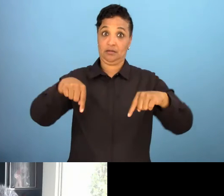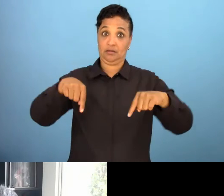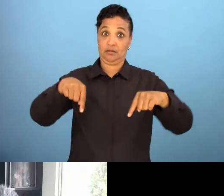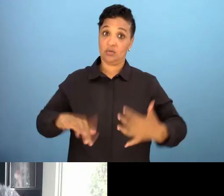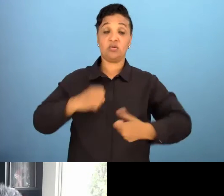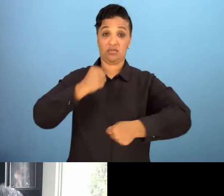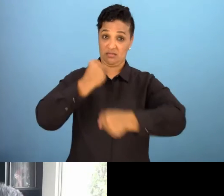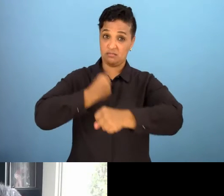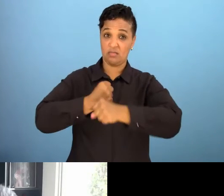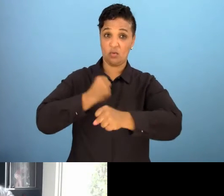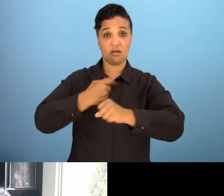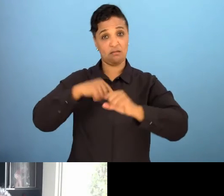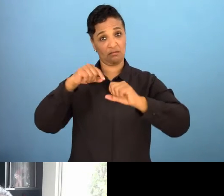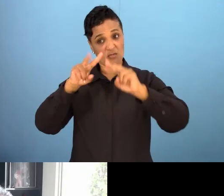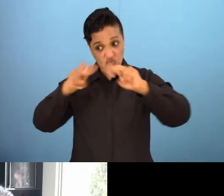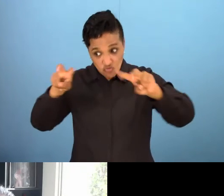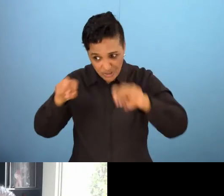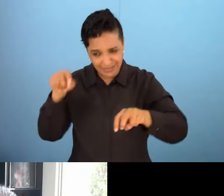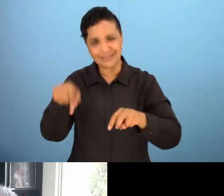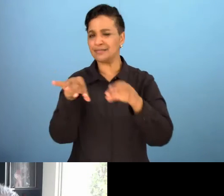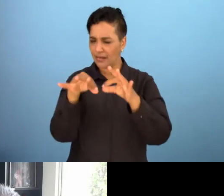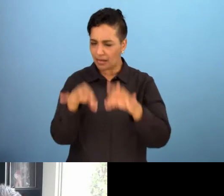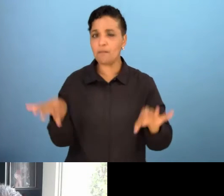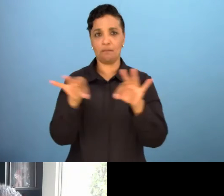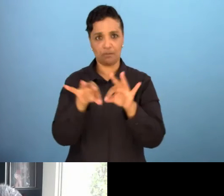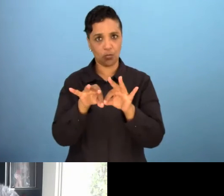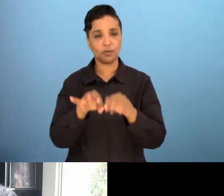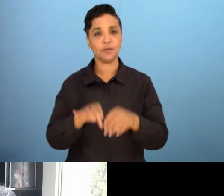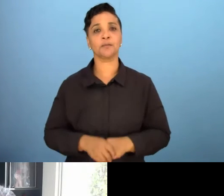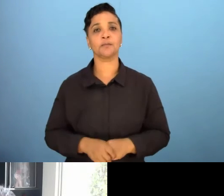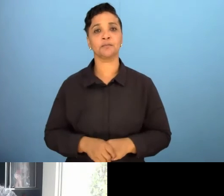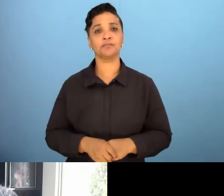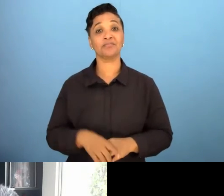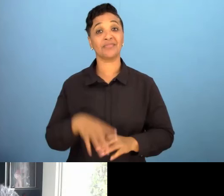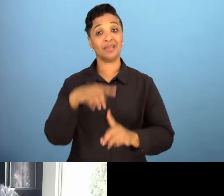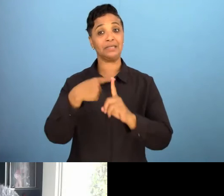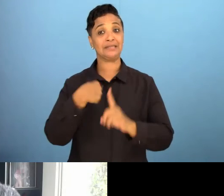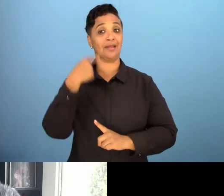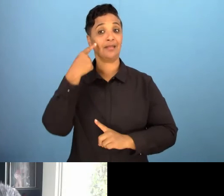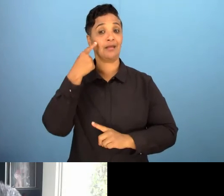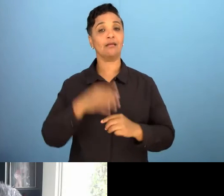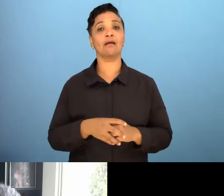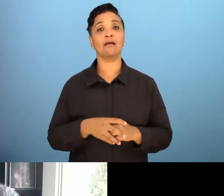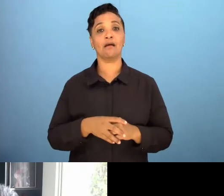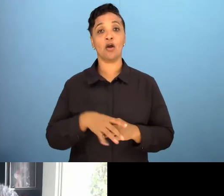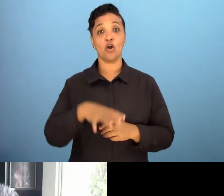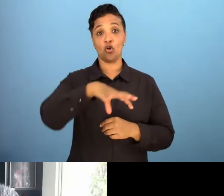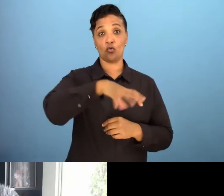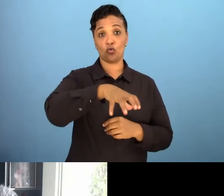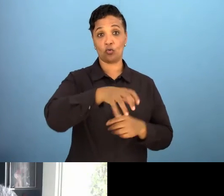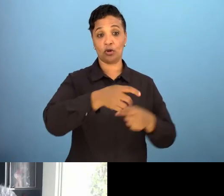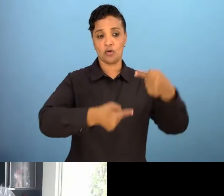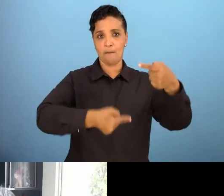porque estas variables no se están capturando, así que creo que este es un trabajo muy importante